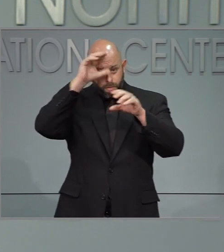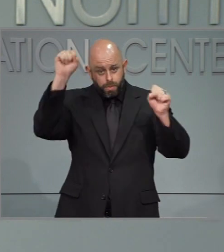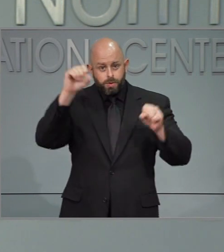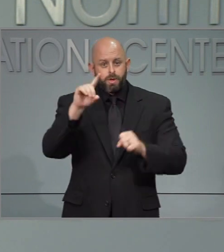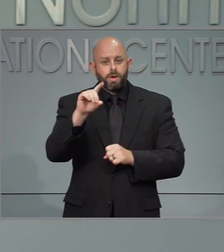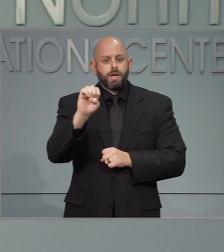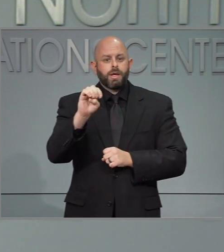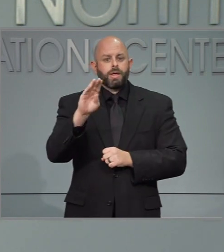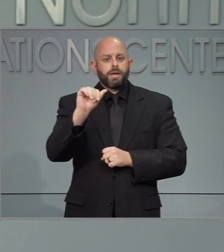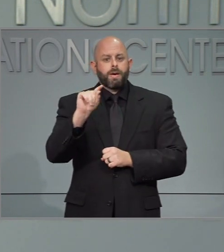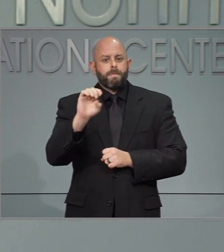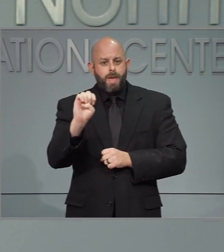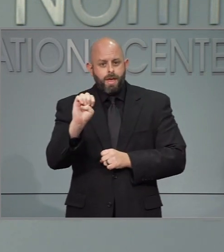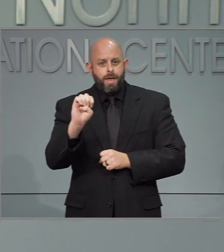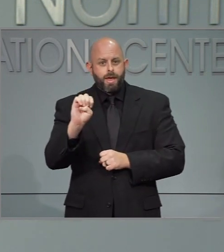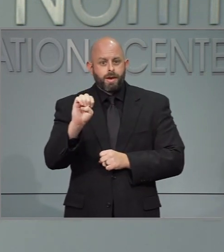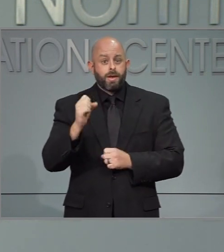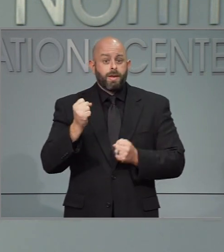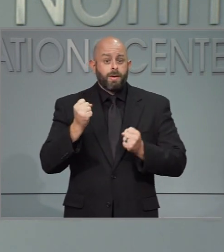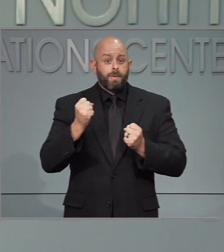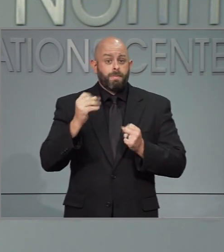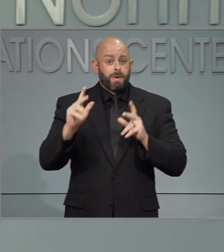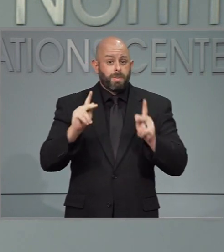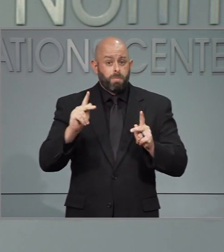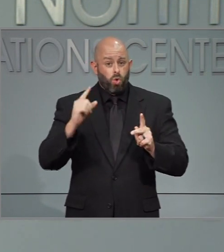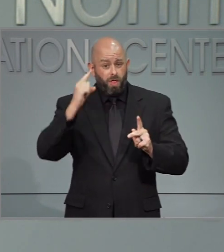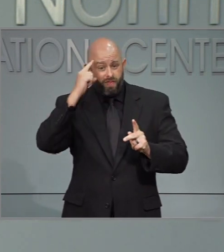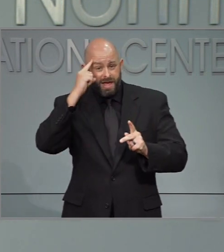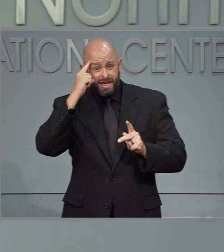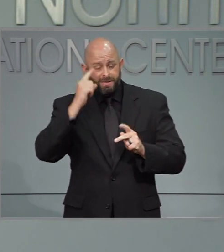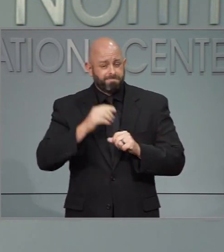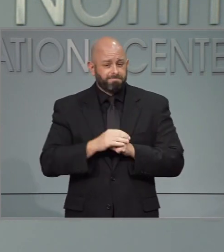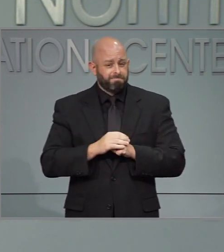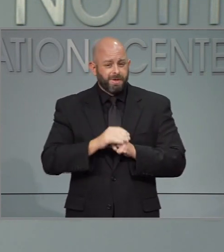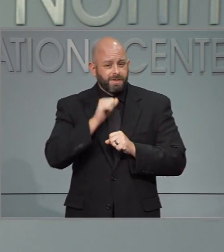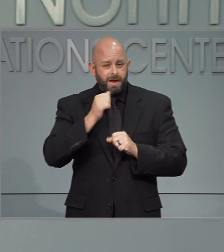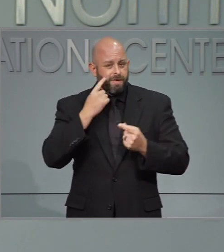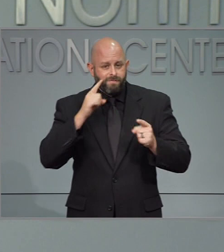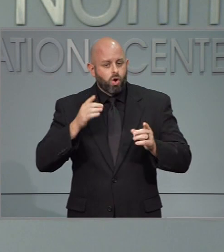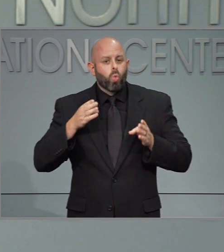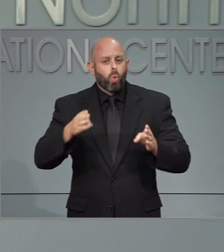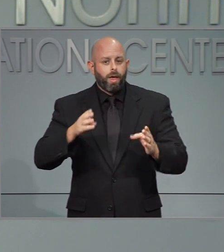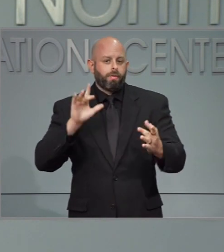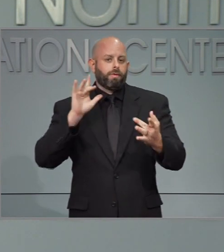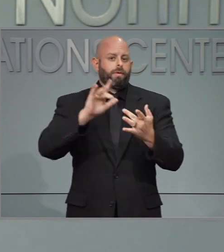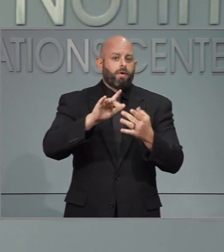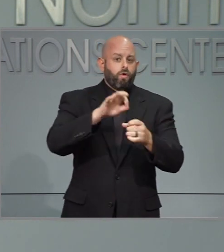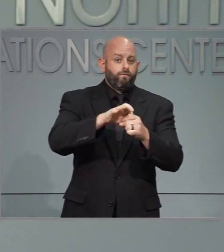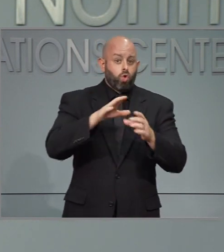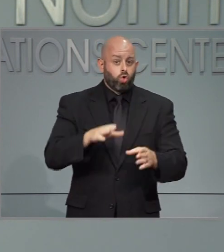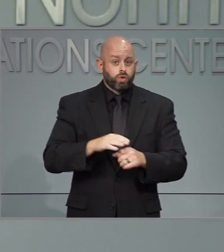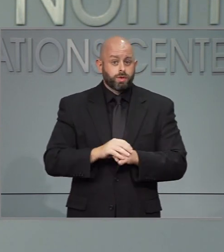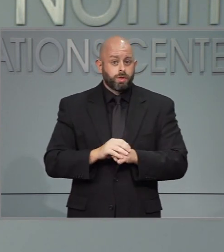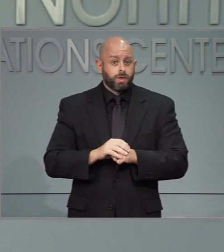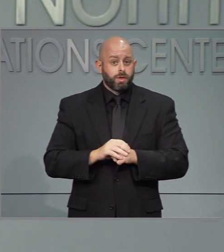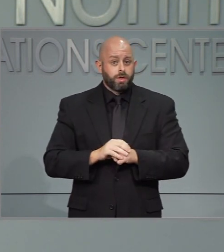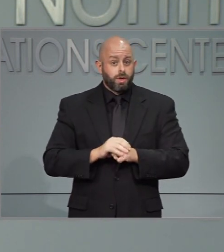anoche, muchas pregunta es. Se abre las campañas. Y trata al de alcanzar a los